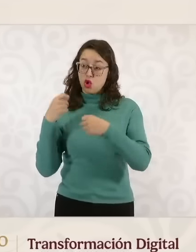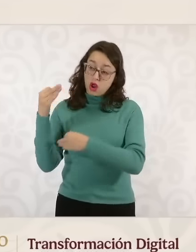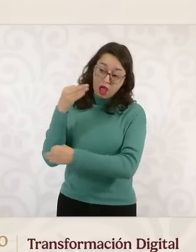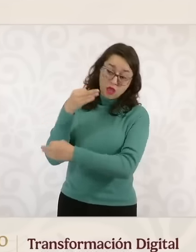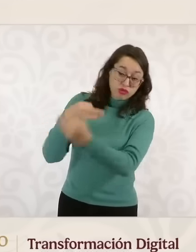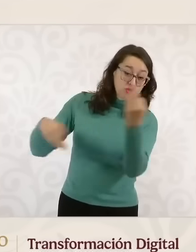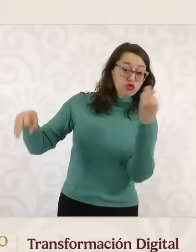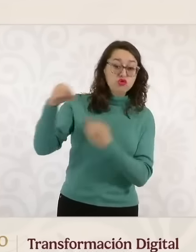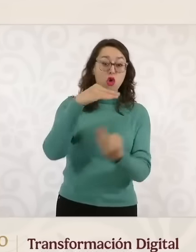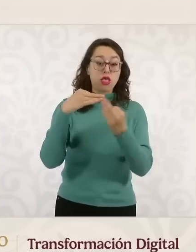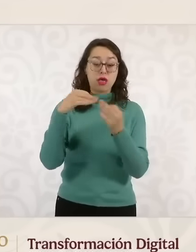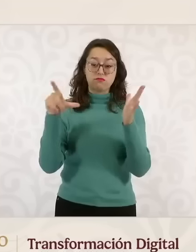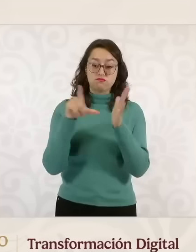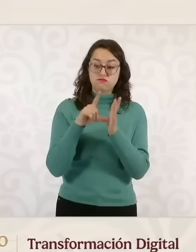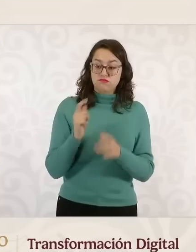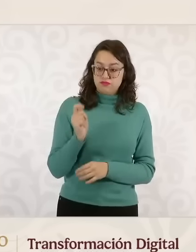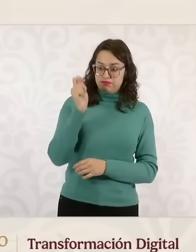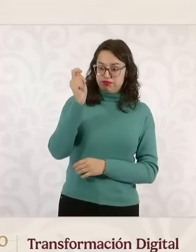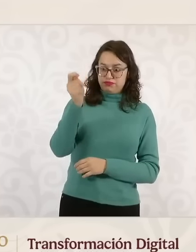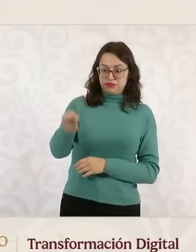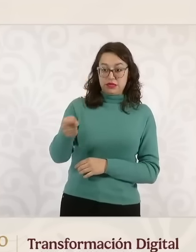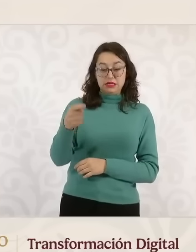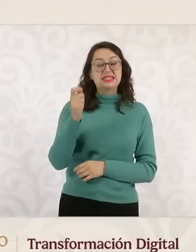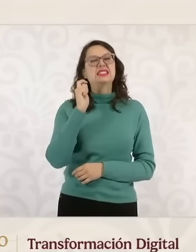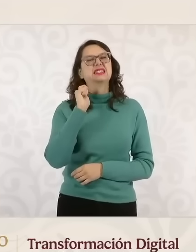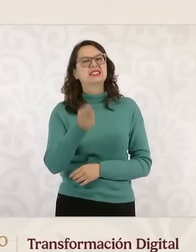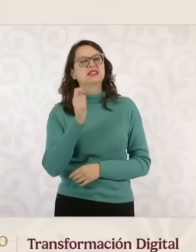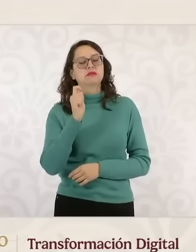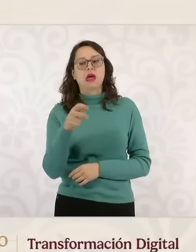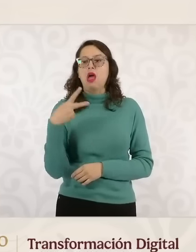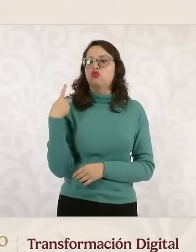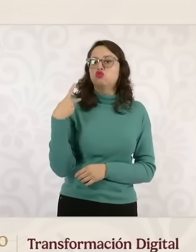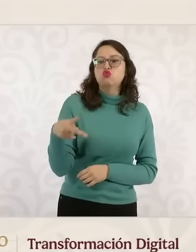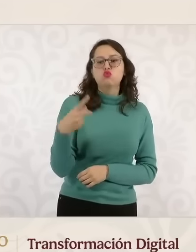es la garantía del derecho a la salud, el acceso al derecho a la salud en las instituciones